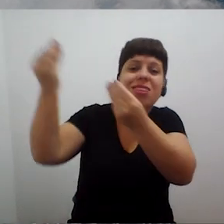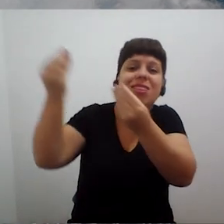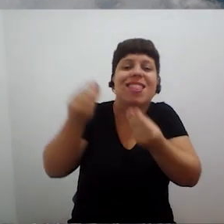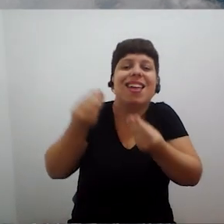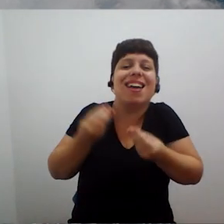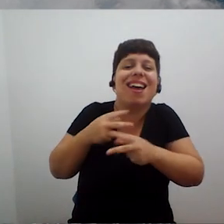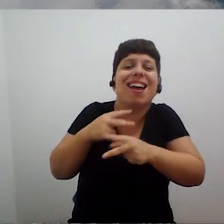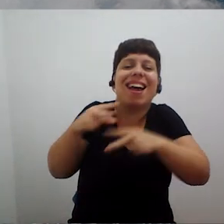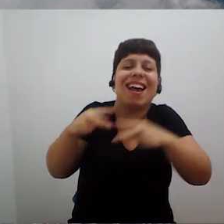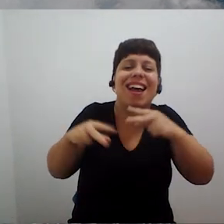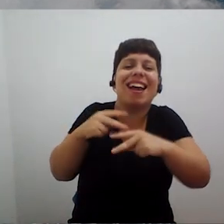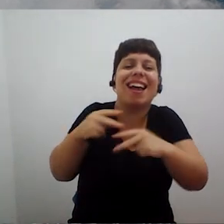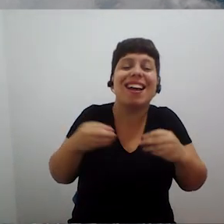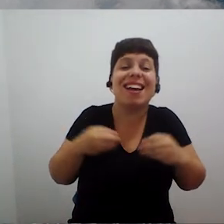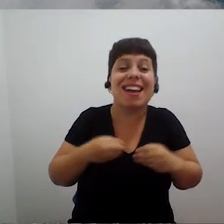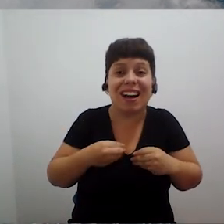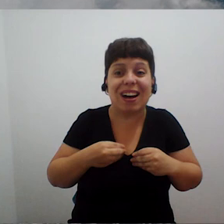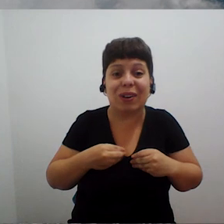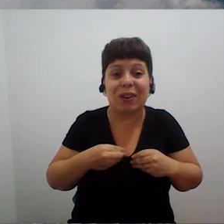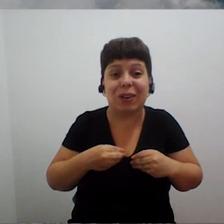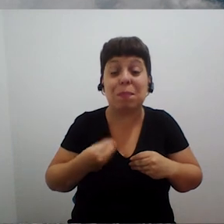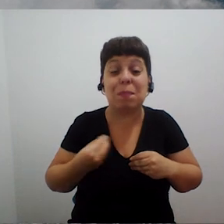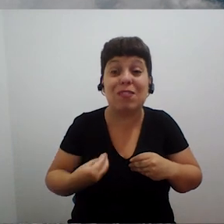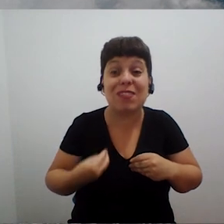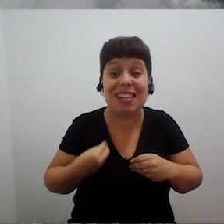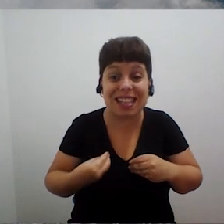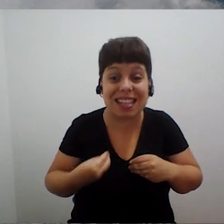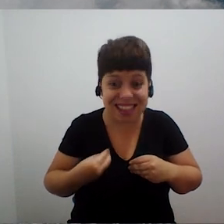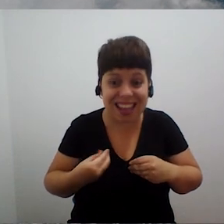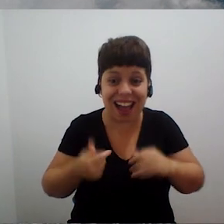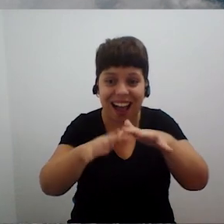sobrevivêssemos, nos deu a liberdade de nos batizar com água